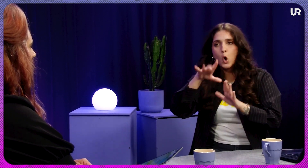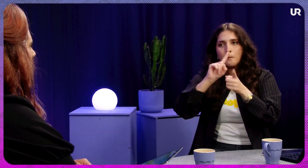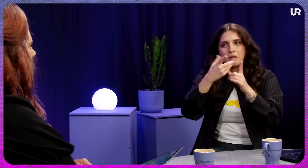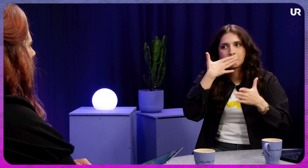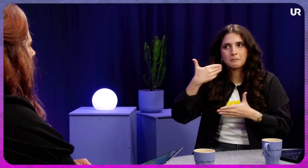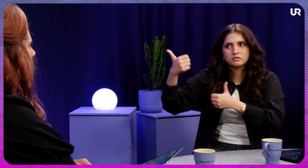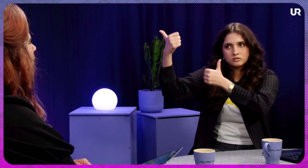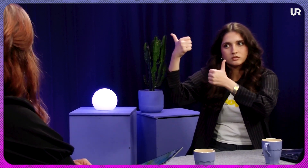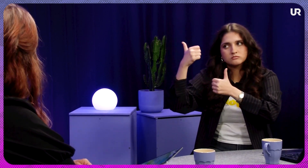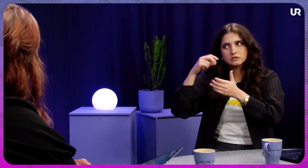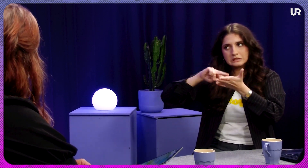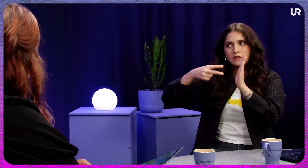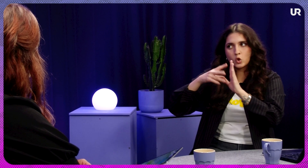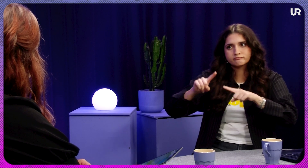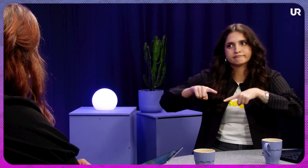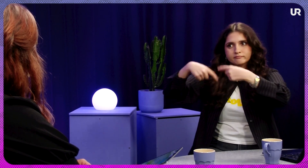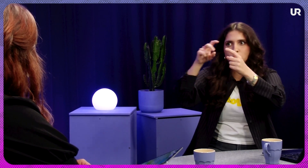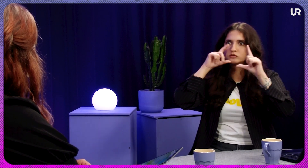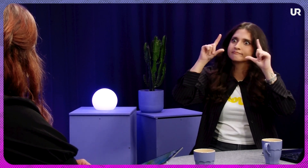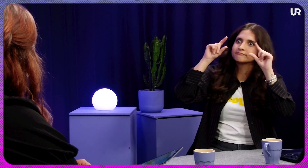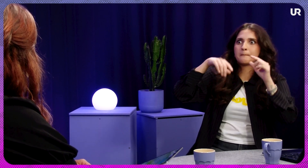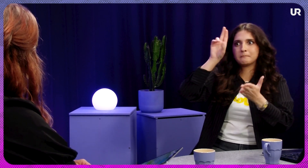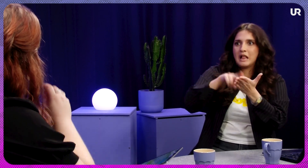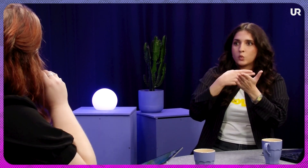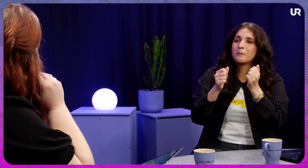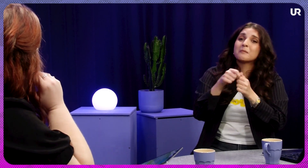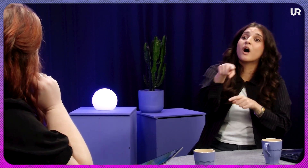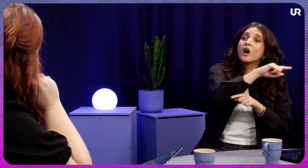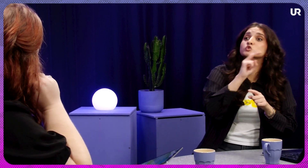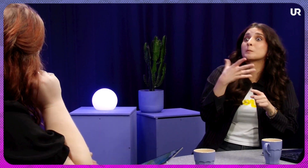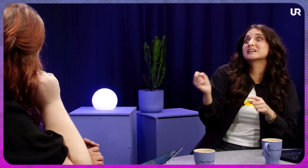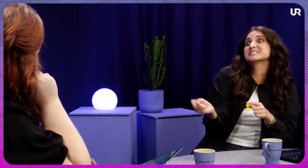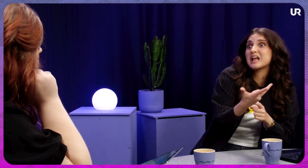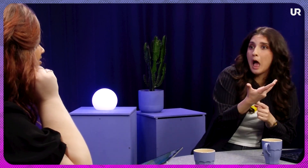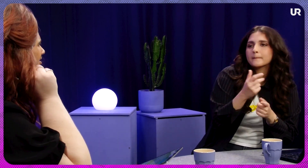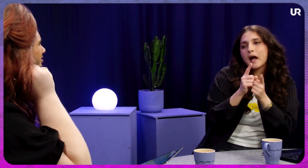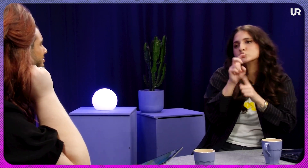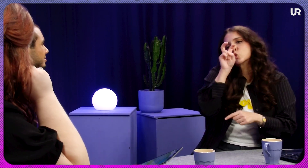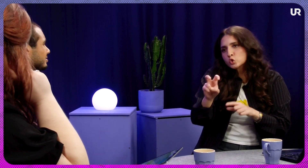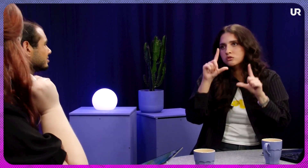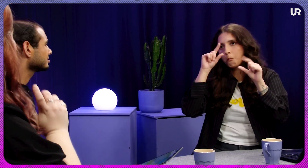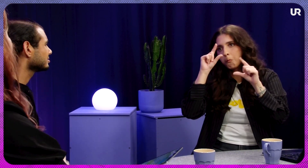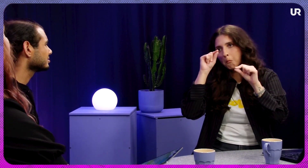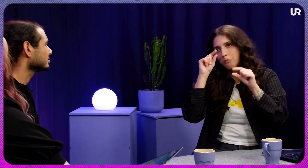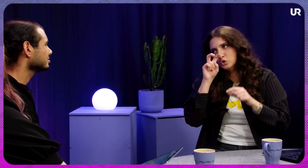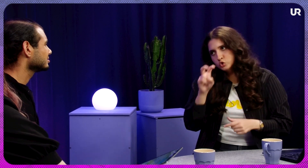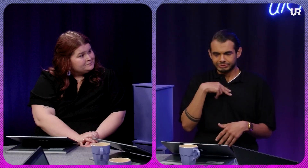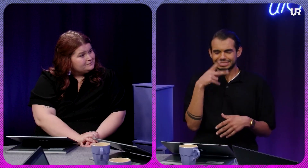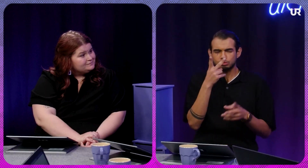MEN! Tekniken har blivit bättre. Blinkningarna ser mycket mer naturliga ut idag i deepfake. Men i de dåliga deepfakes kan man se sådant.